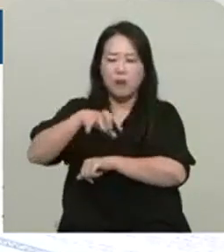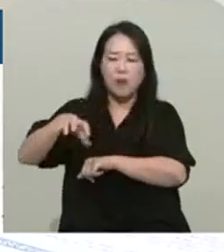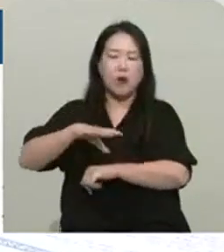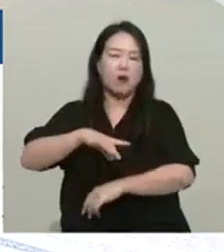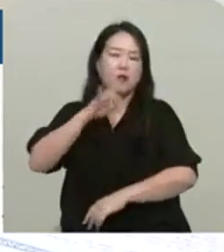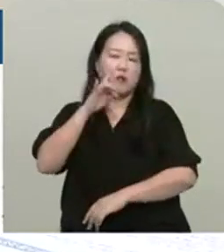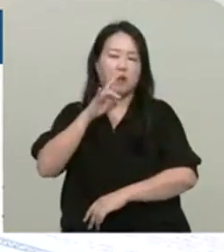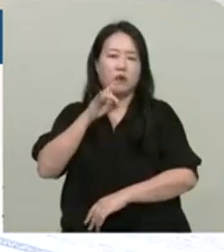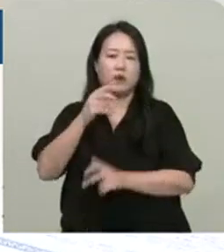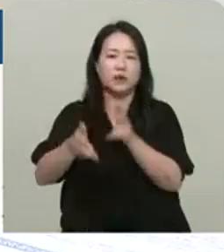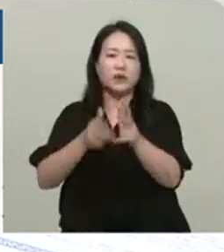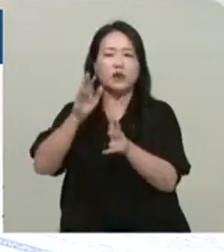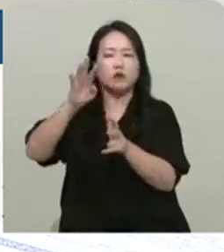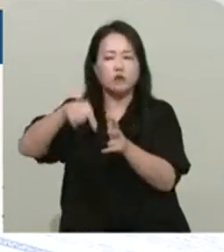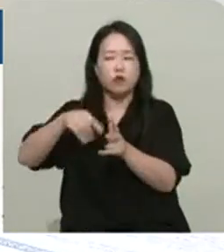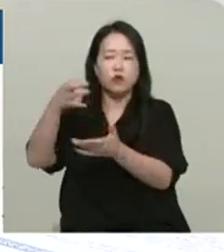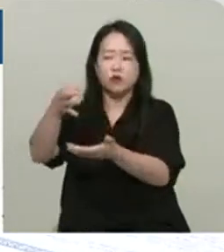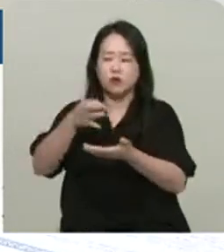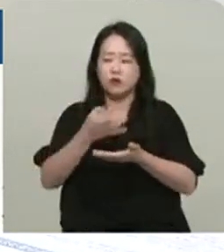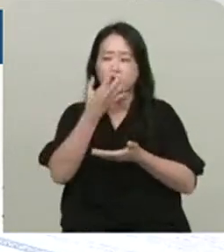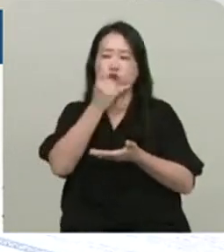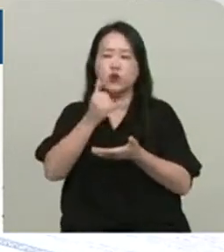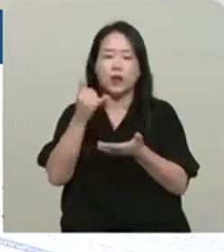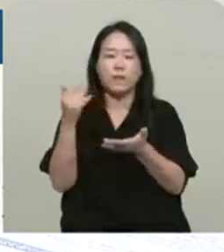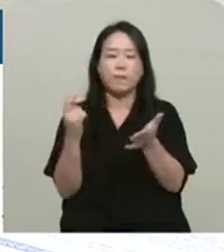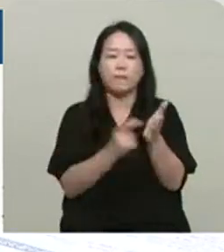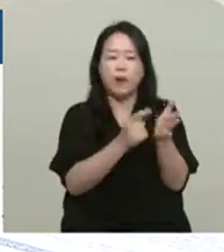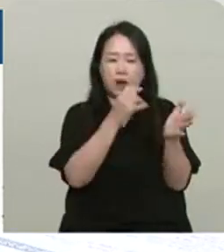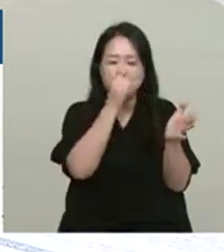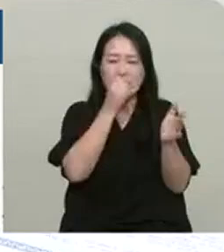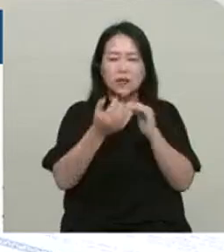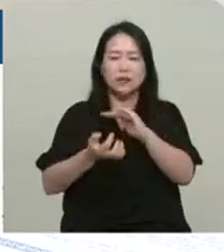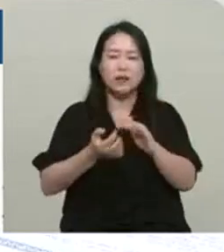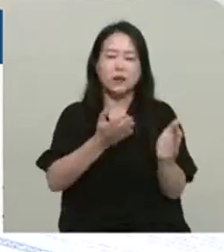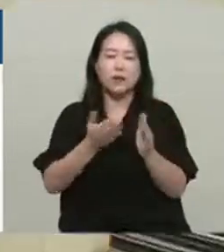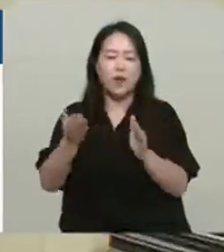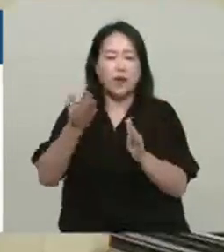부에서 지원할 수 있게 돼 있고 요. 예비타당성 사업은 예타 면제도 가능합니다.